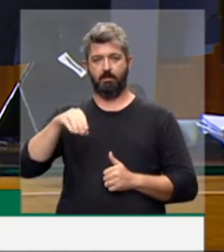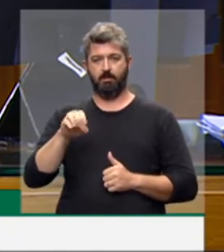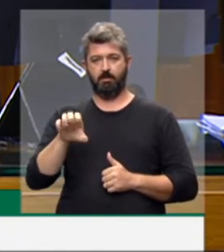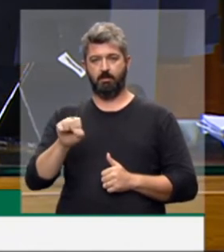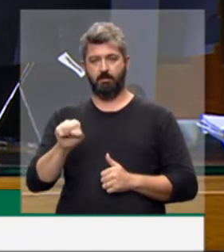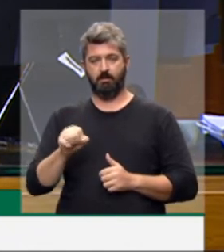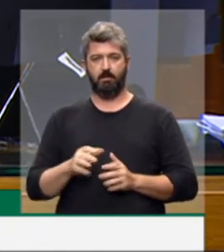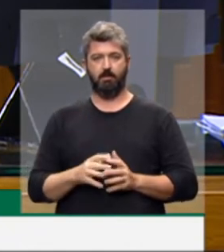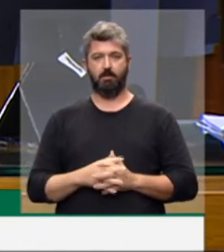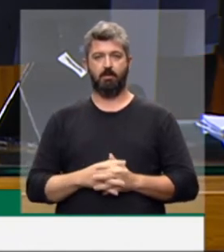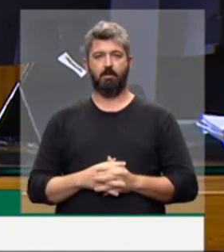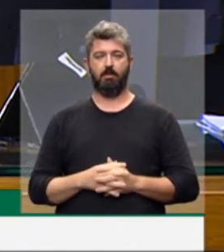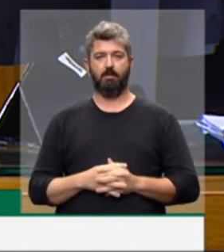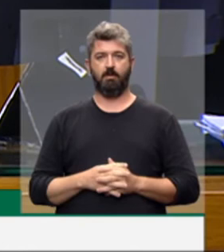[PRESIDENTE]: DEM?